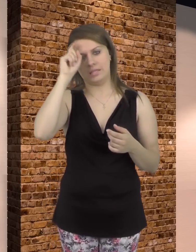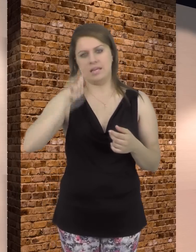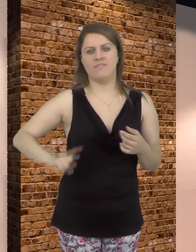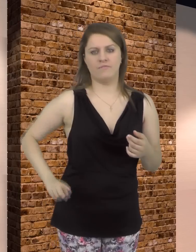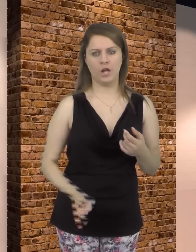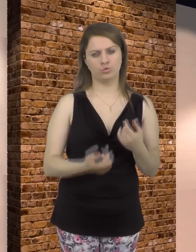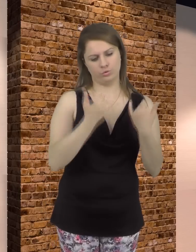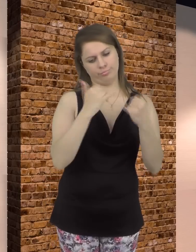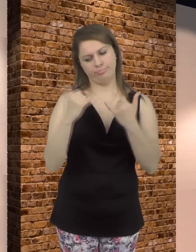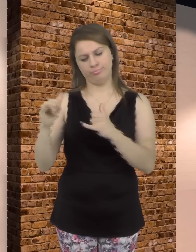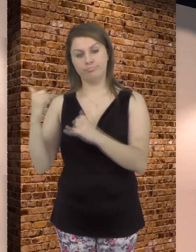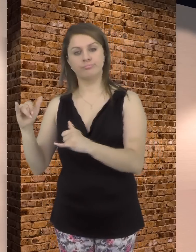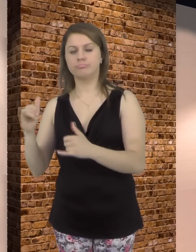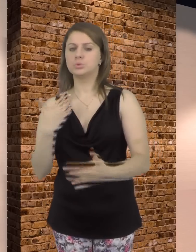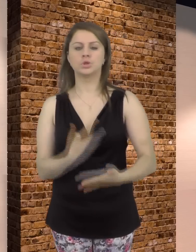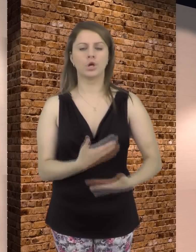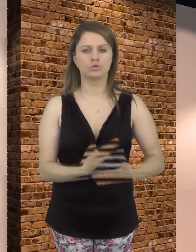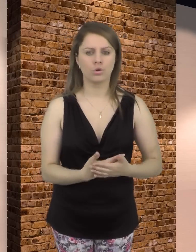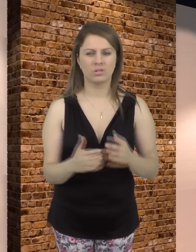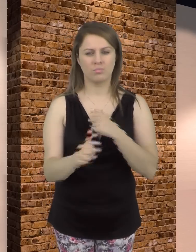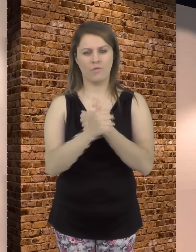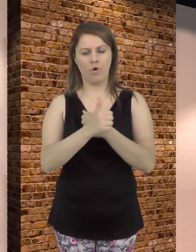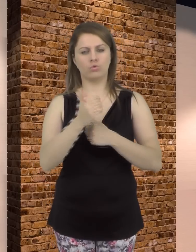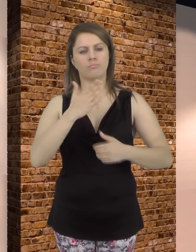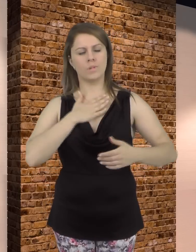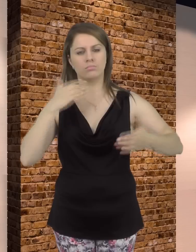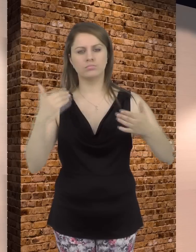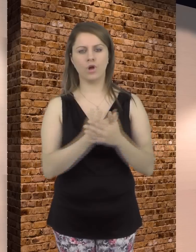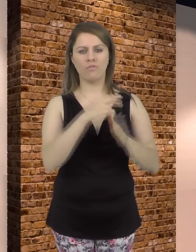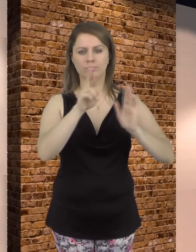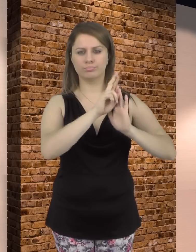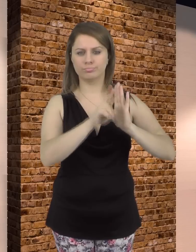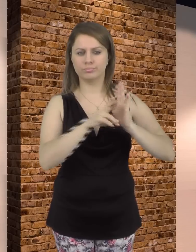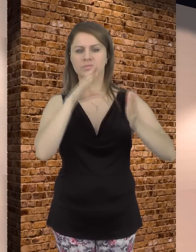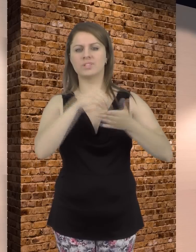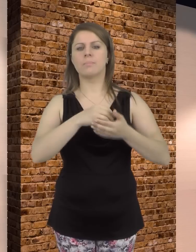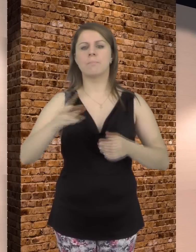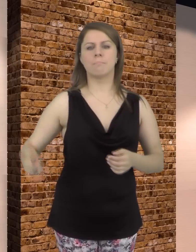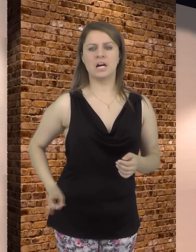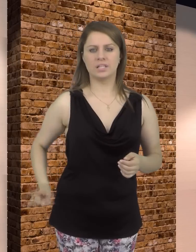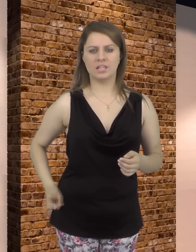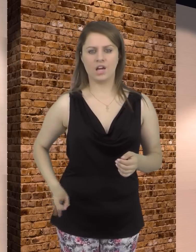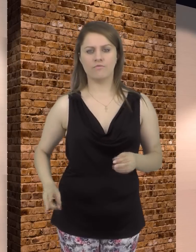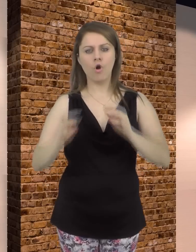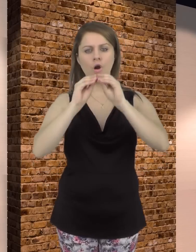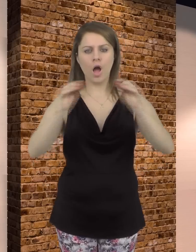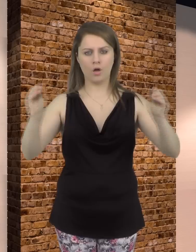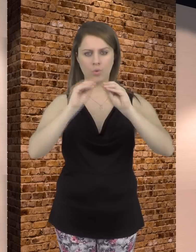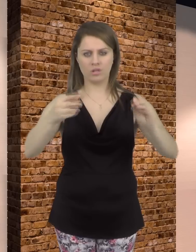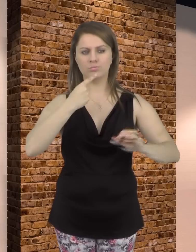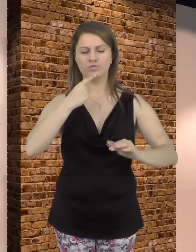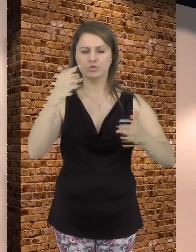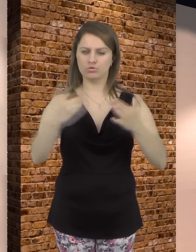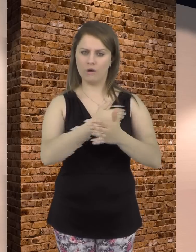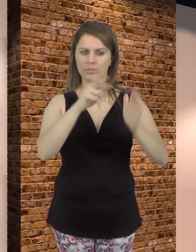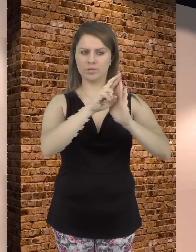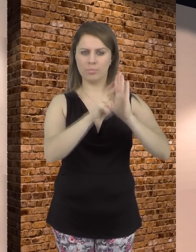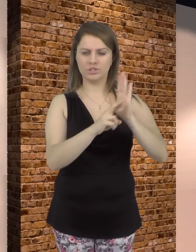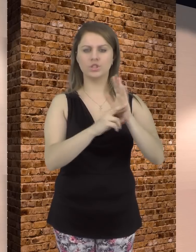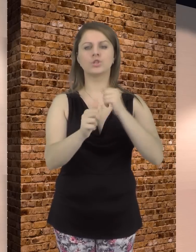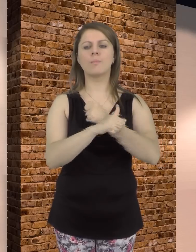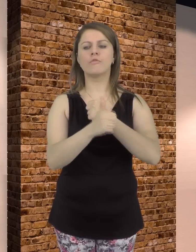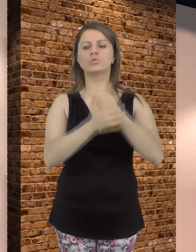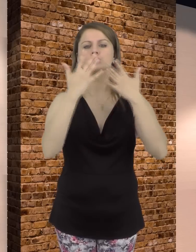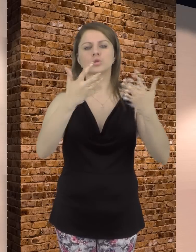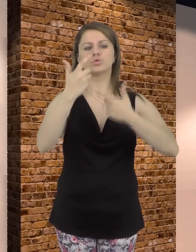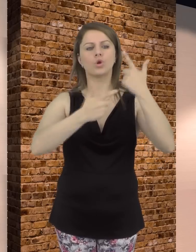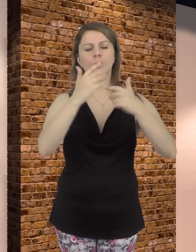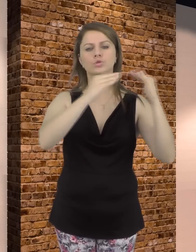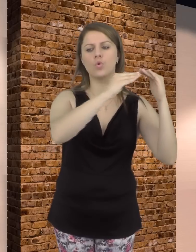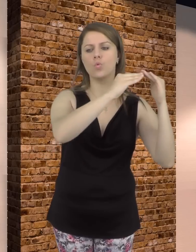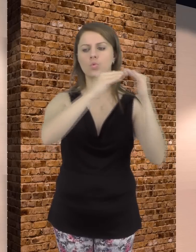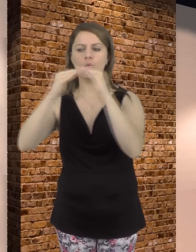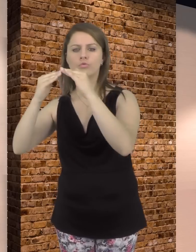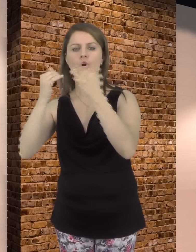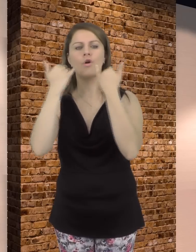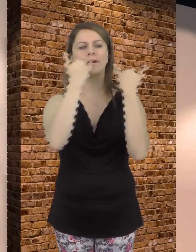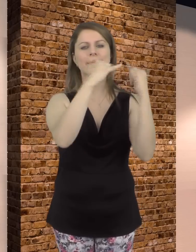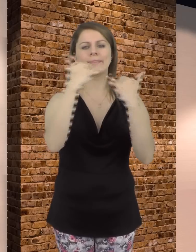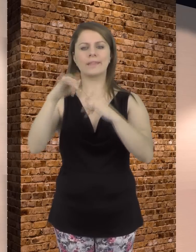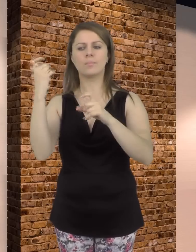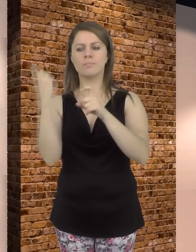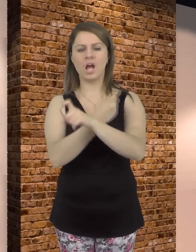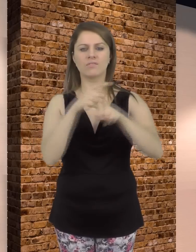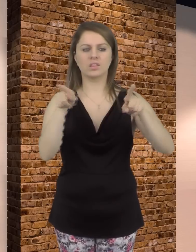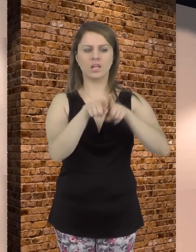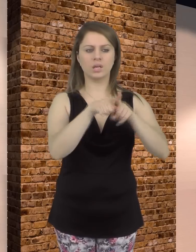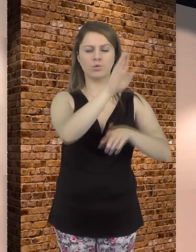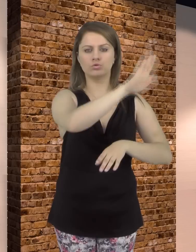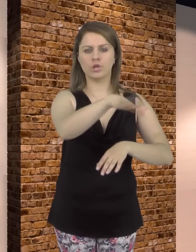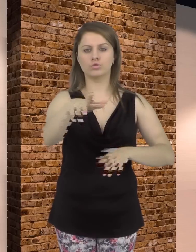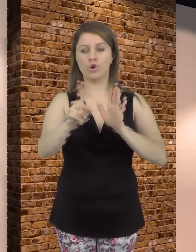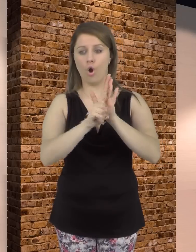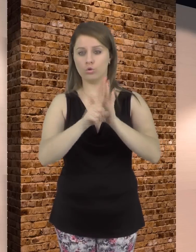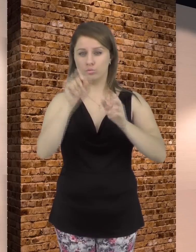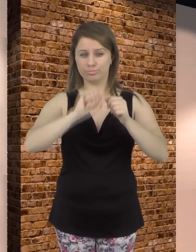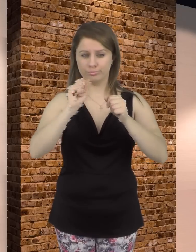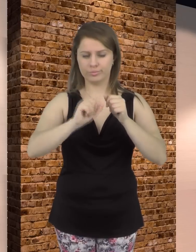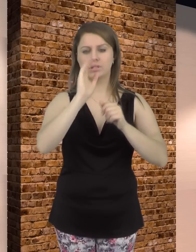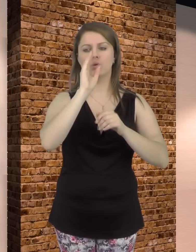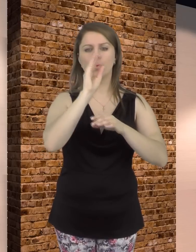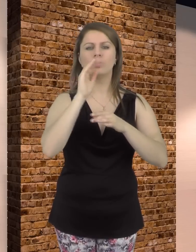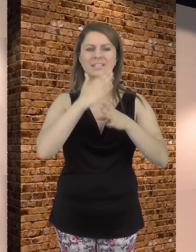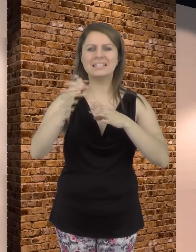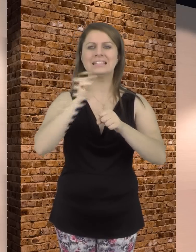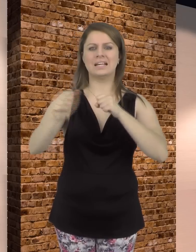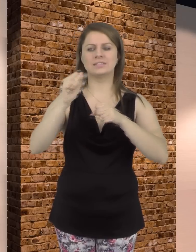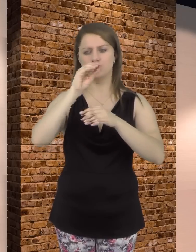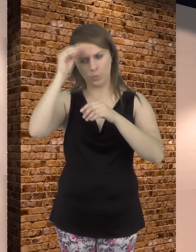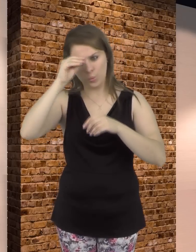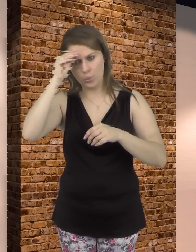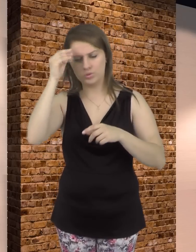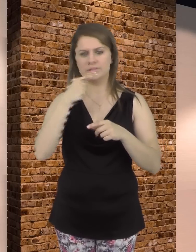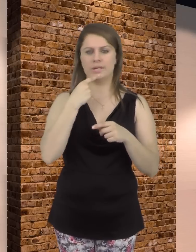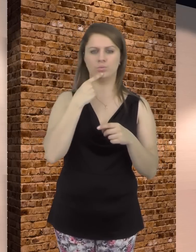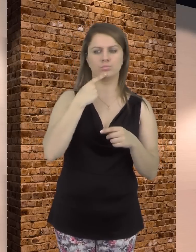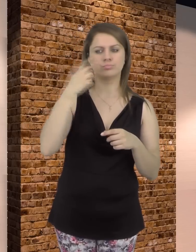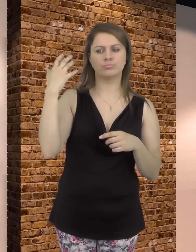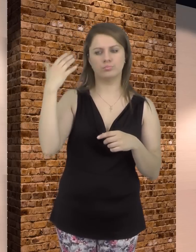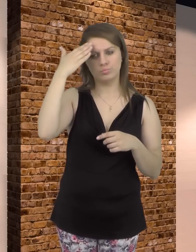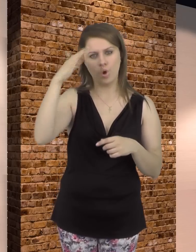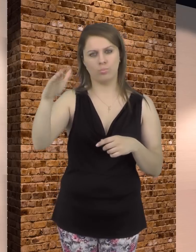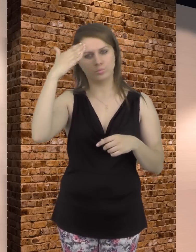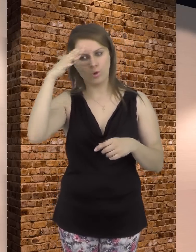Zmianę ta wprowadziło Ministerstwo Edukacji z powodu ujednolicenia poziomu nauczania dzieci we wszystkich krajach Europy